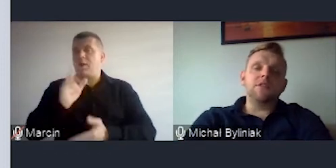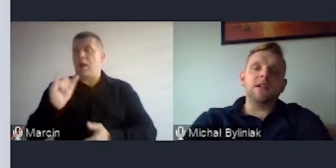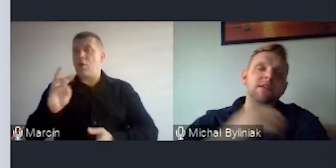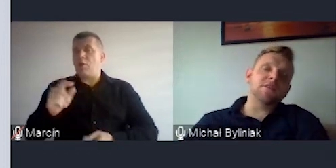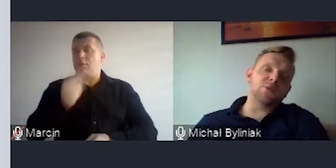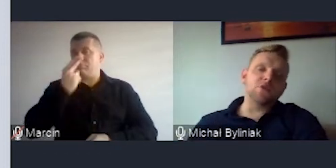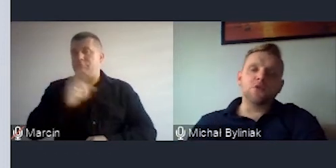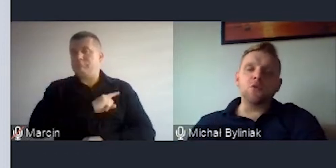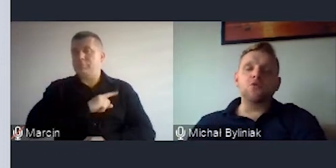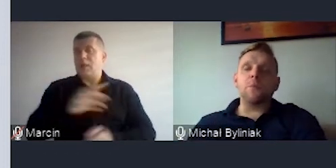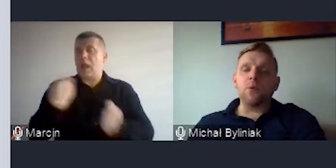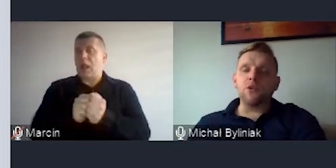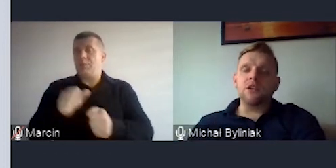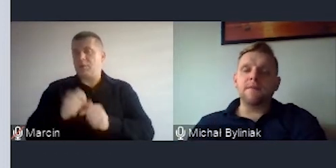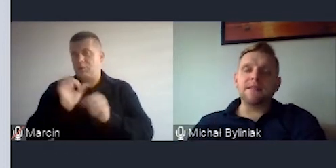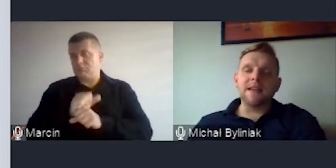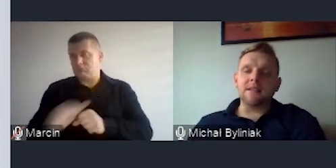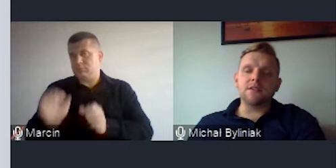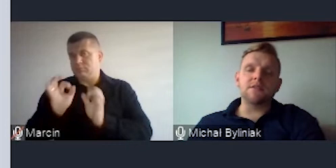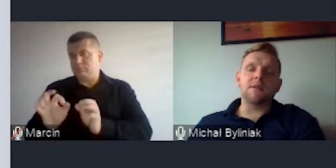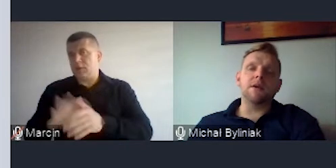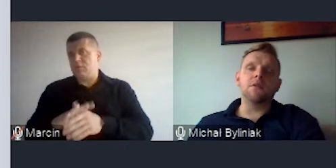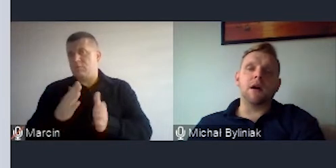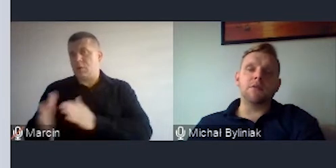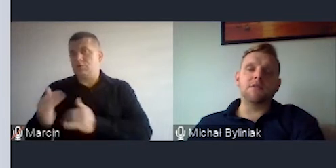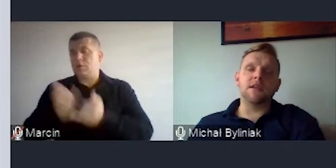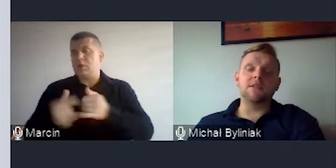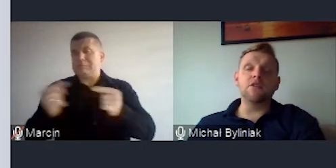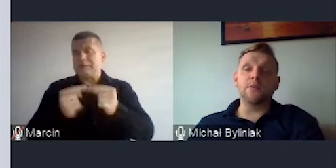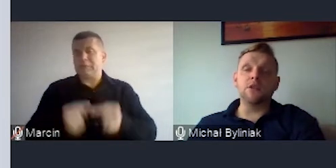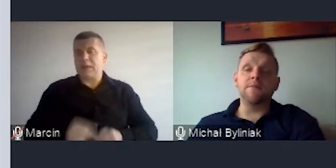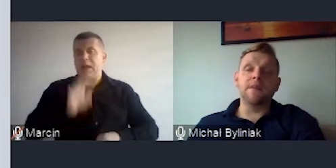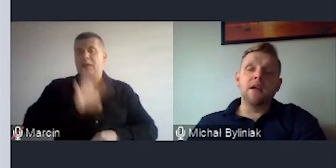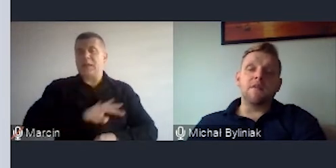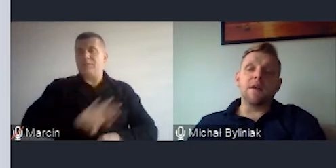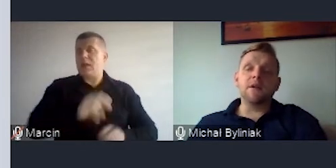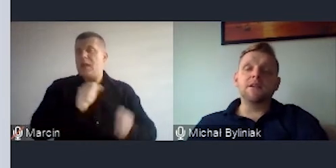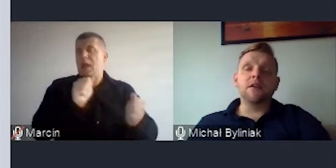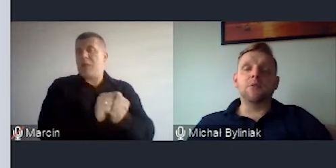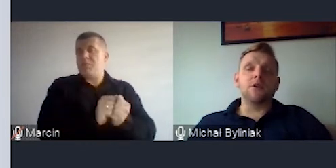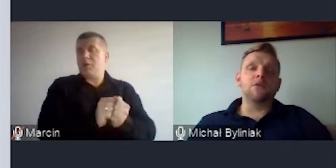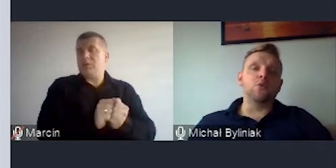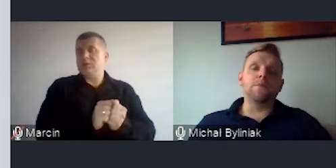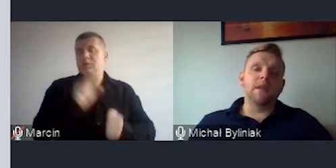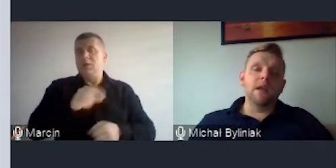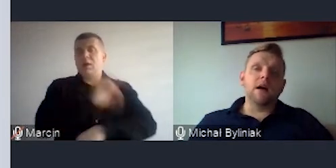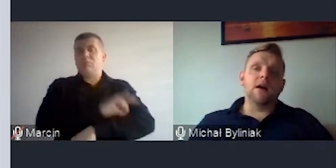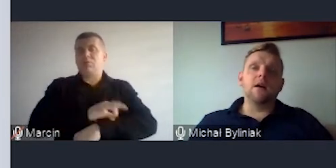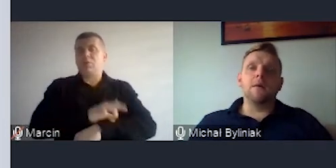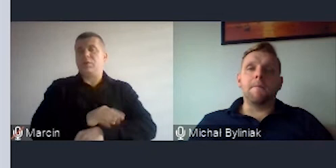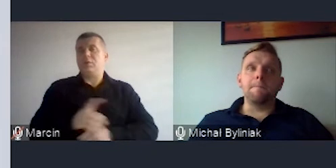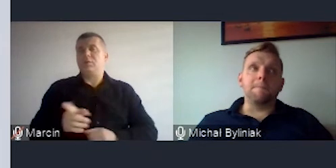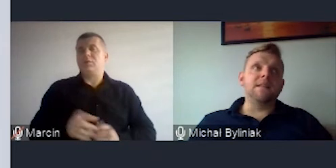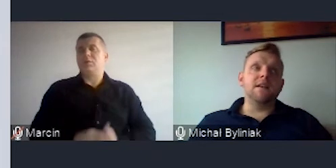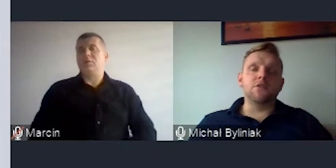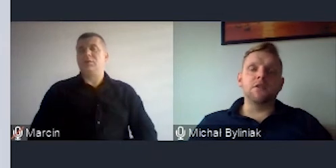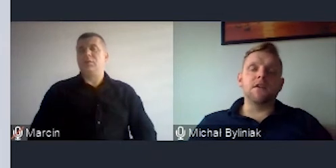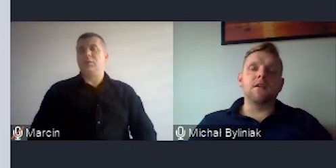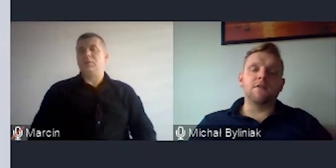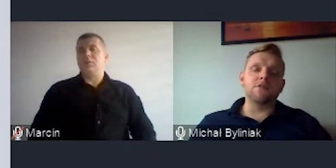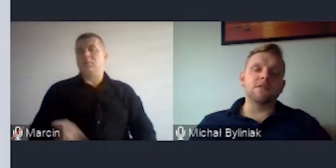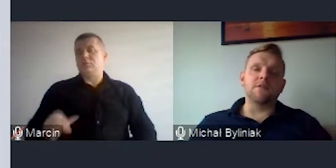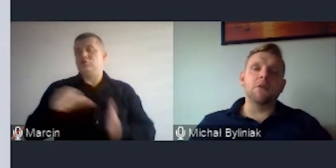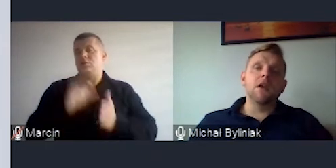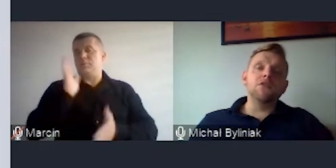Amortyzacja jest w porządku do póki zgadza się z tabelą amortyzacji, do póki w ramach danego projektu będę środek wykorzystywał.